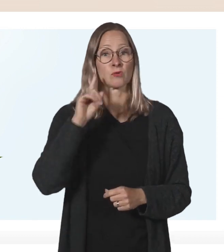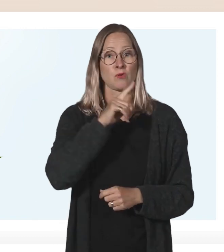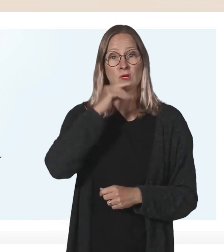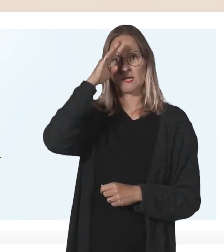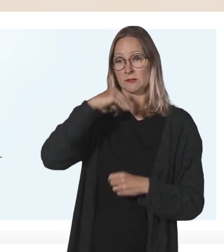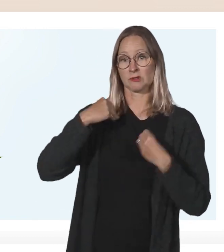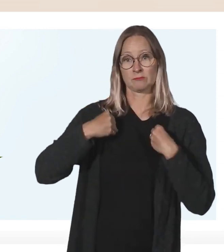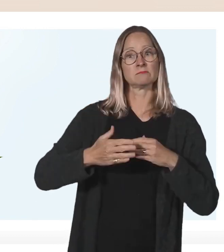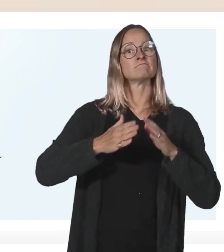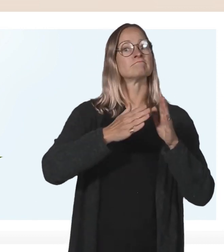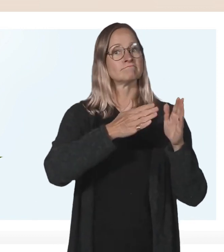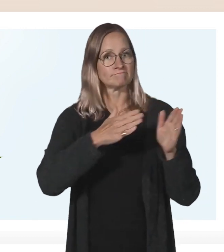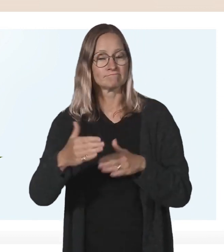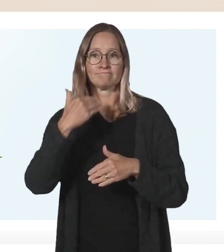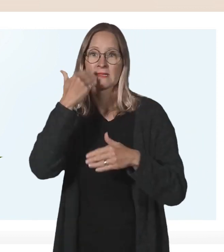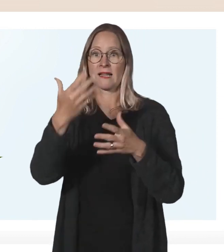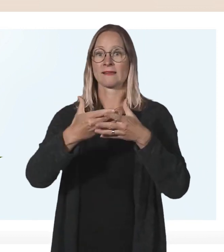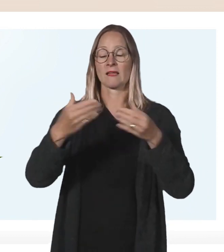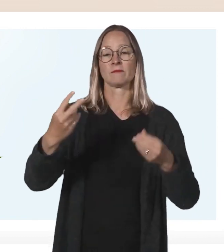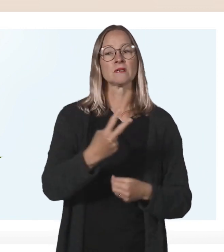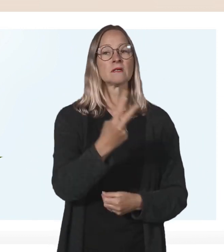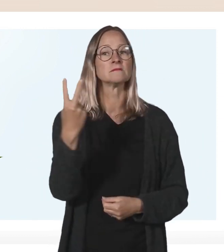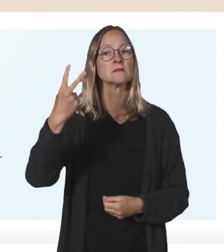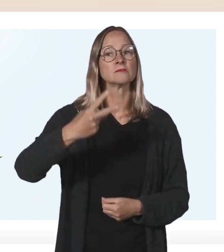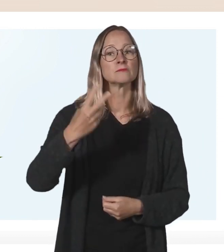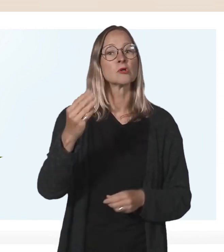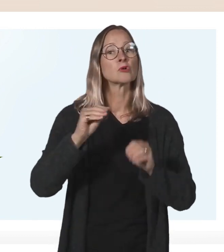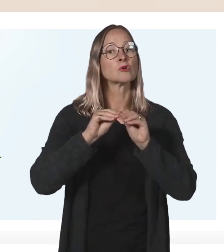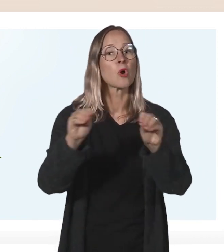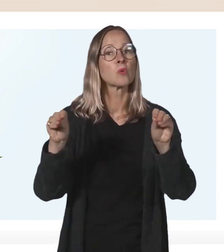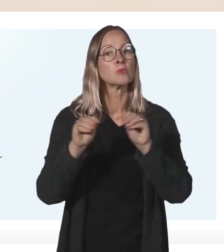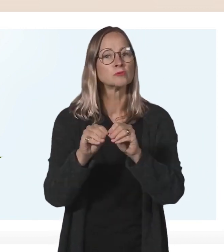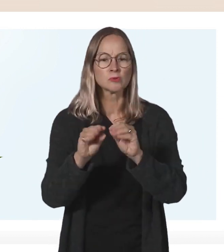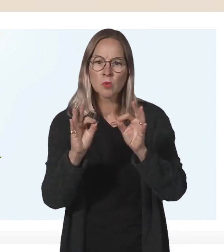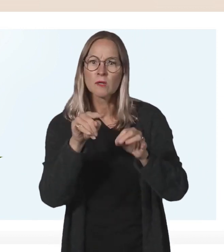Kuurojen kansanopisto tarjoaa keväällä 2023 koulutusta -